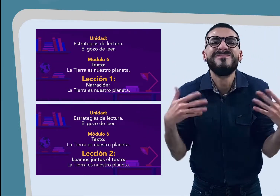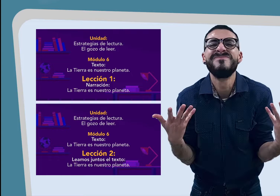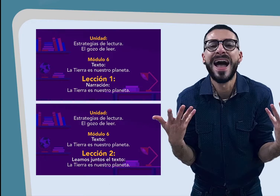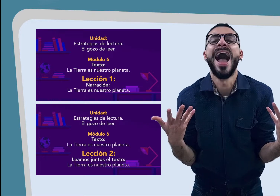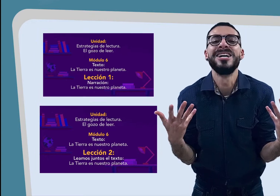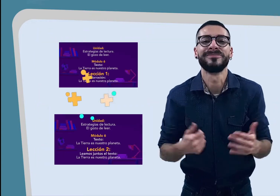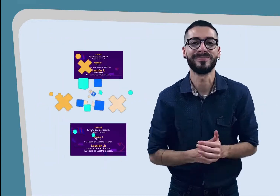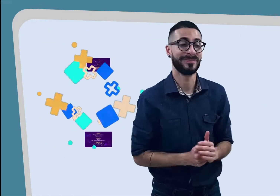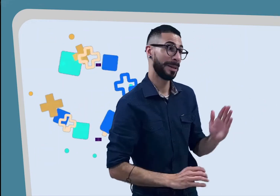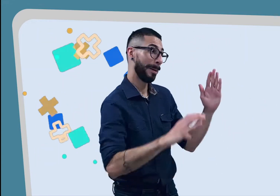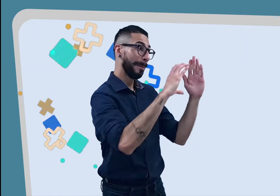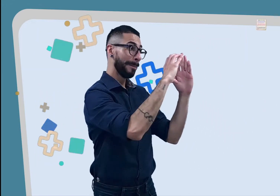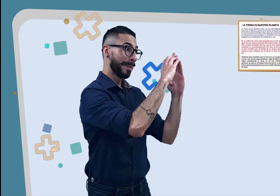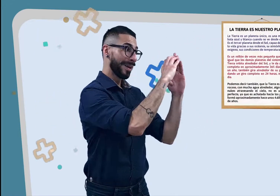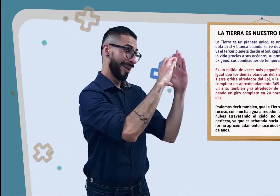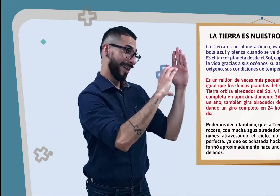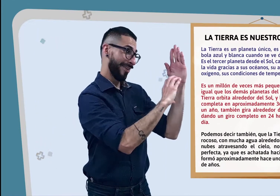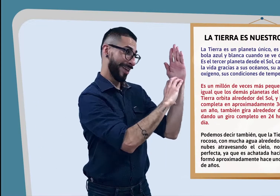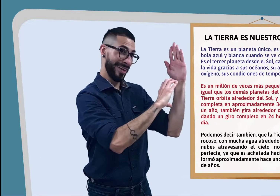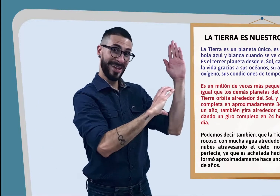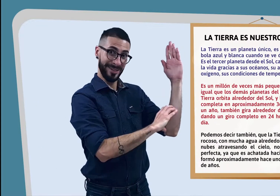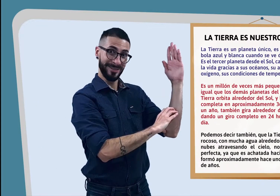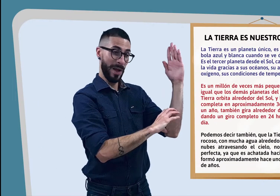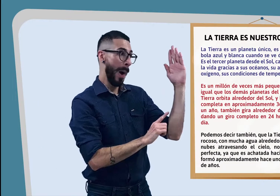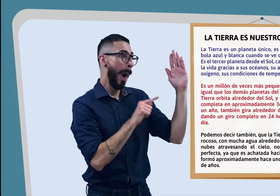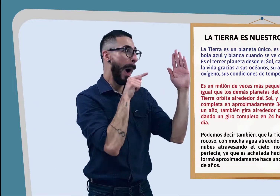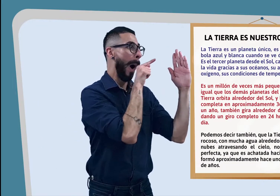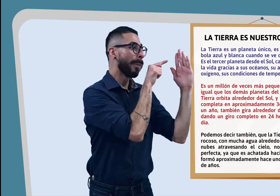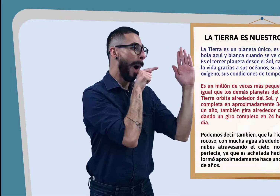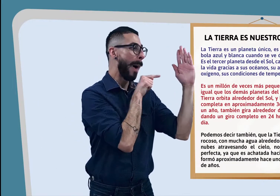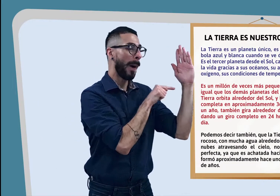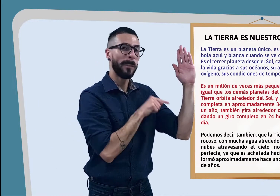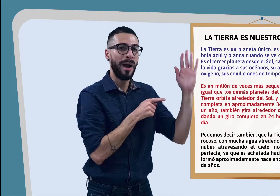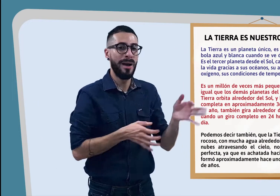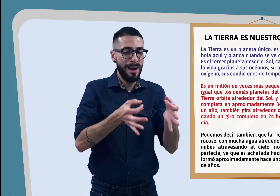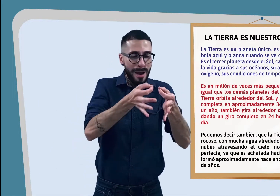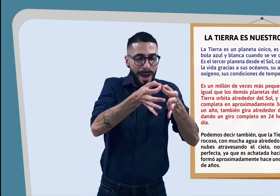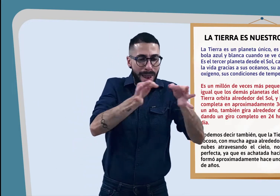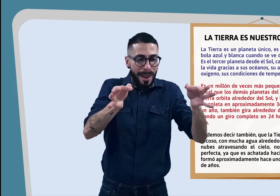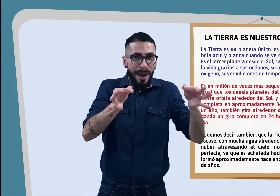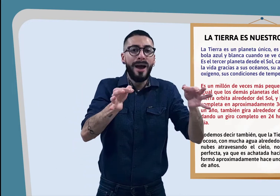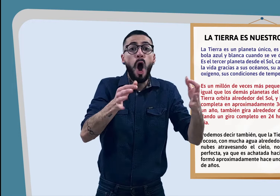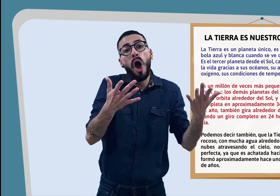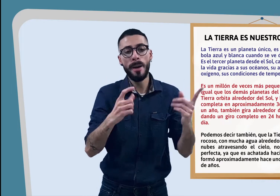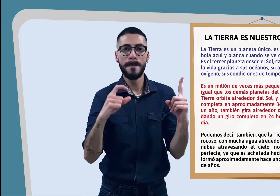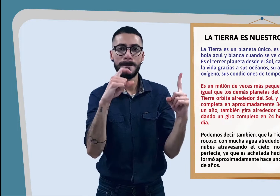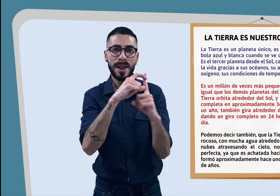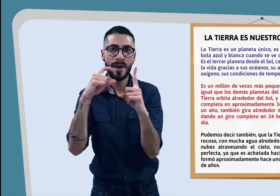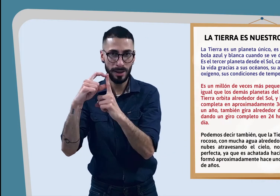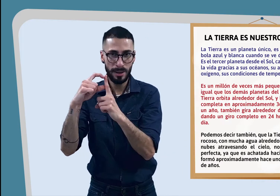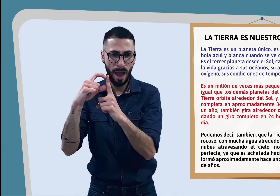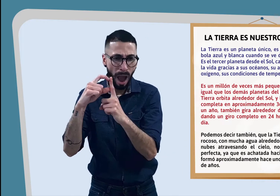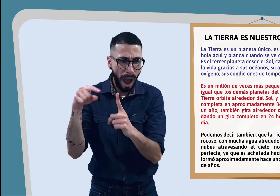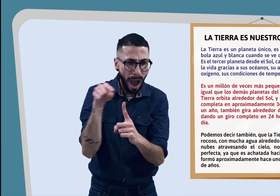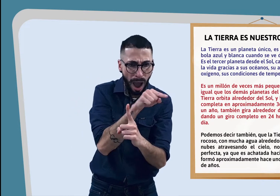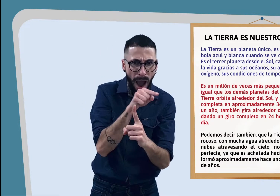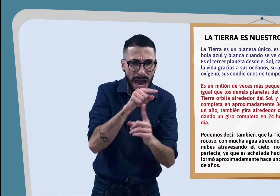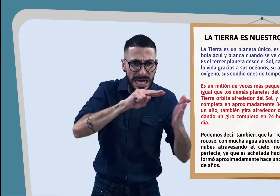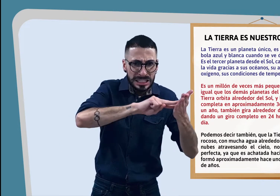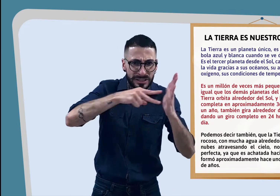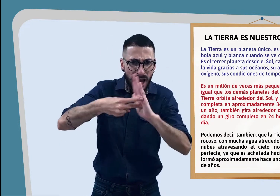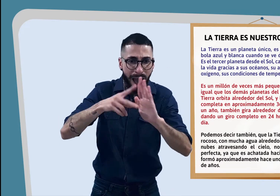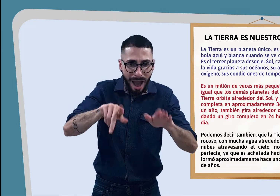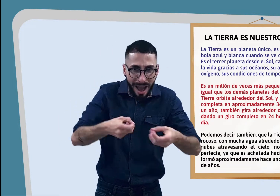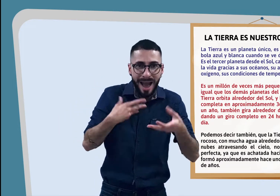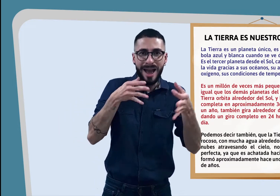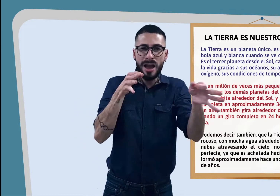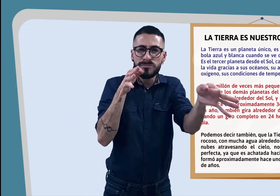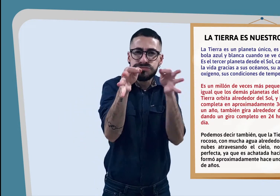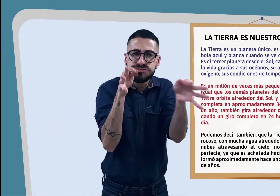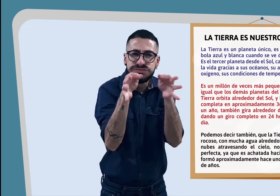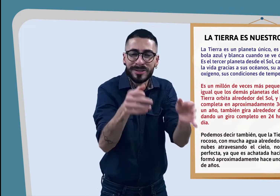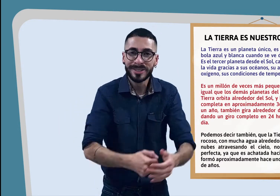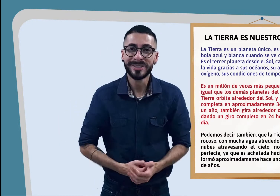Hoy vamos a seleccionar de cada uno de los tres párrafos algunas frases y también palabras para explicar su significado.